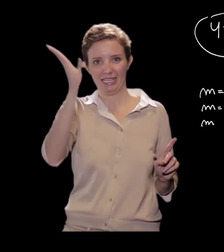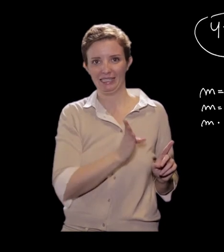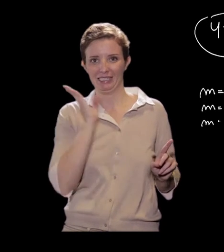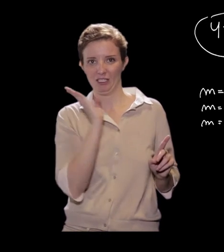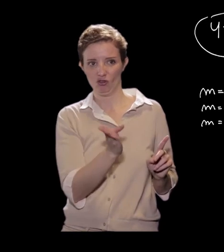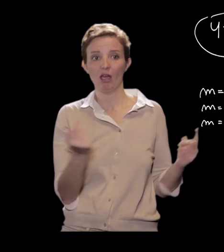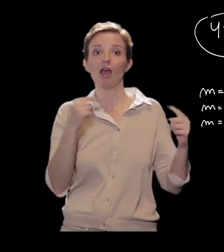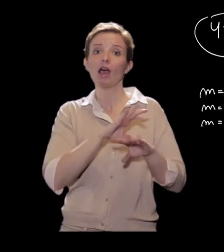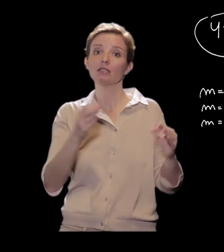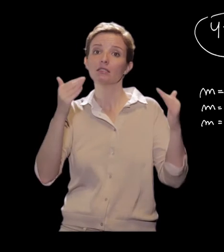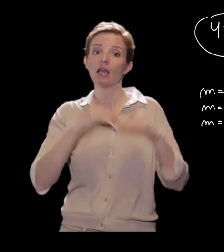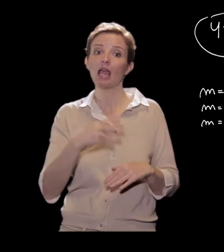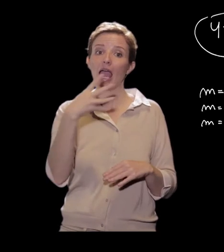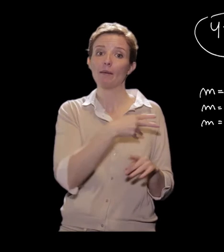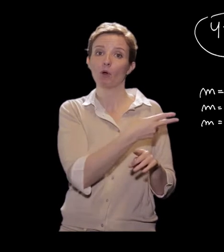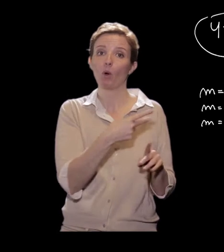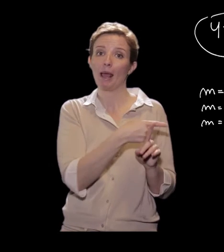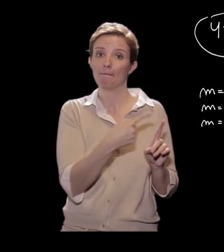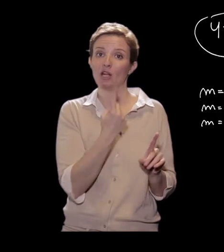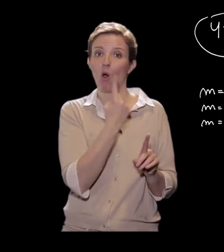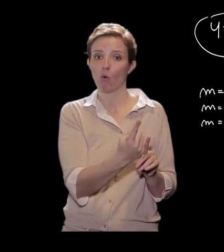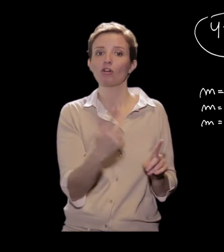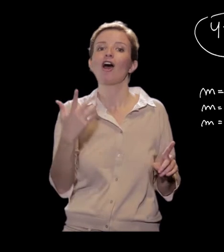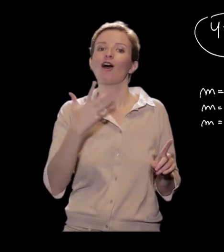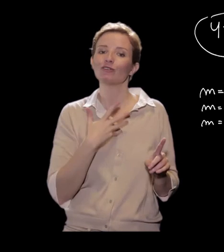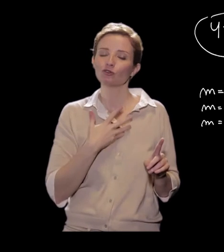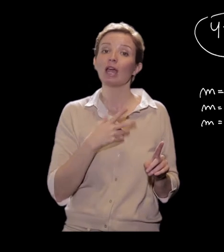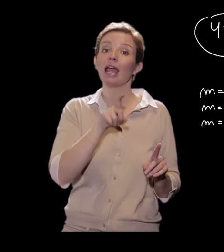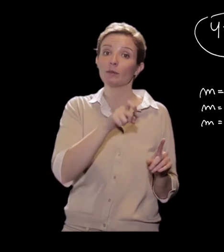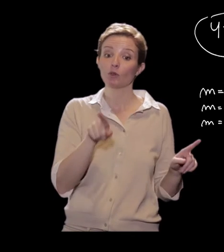Se m è -1, otteniamo y=-x